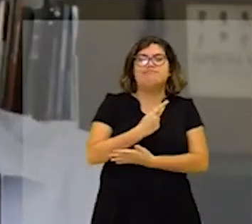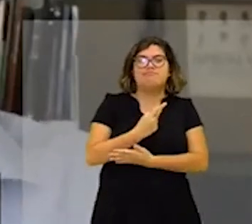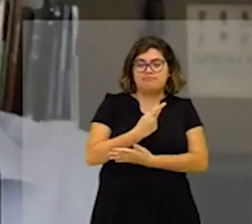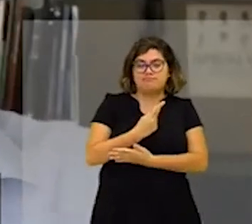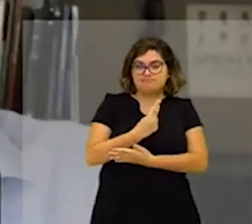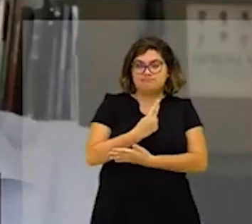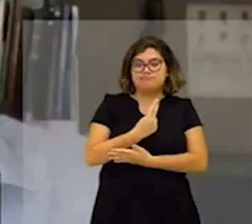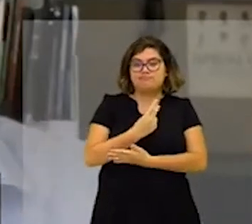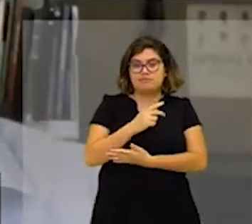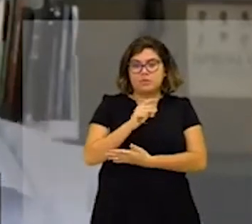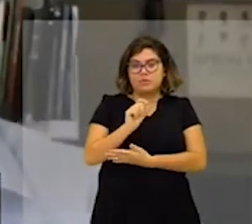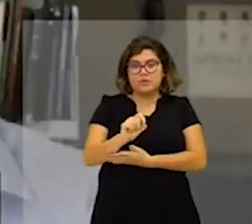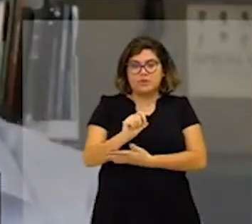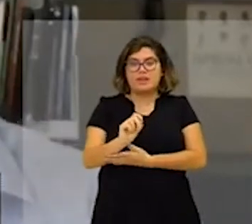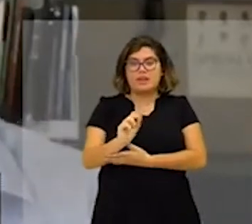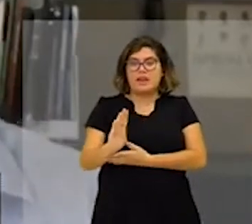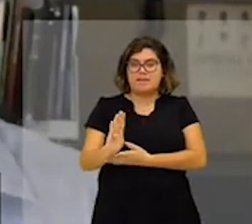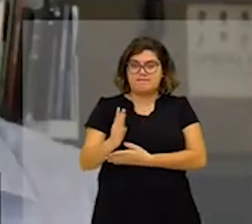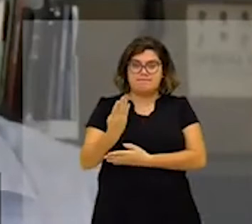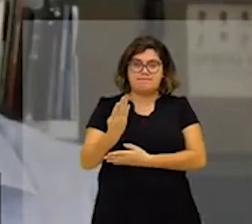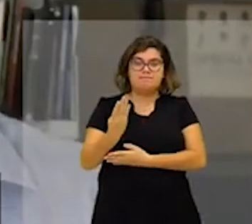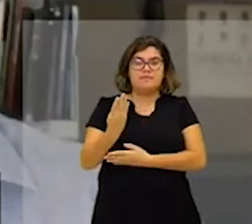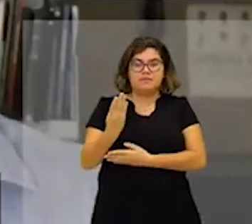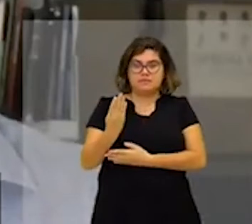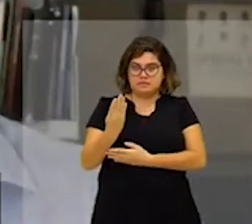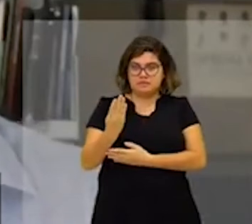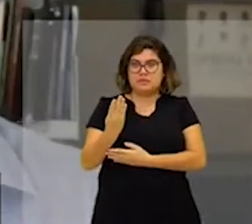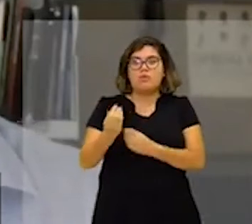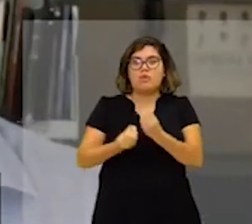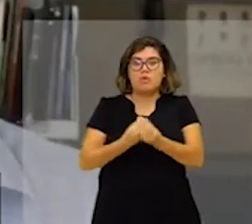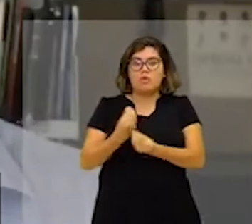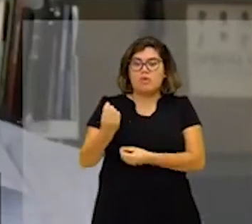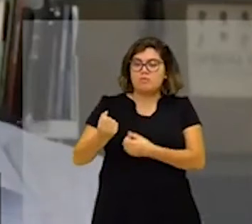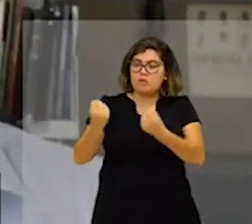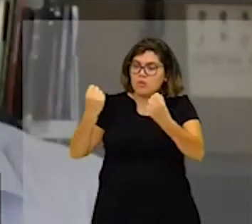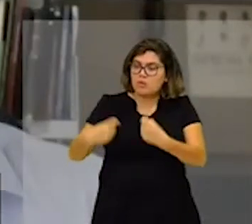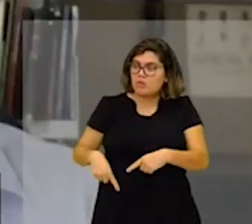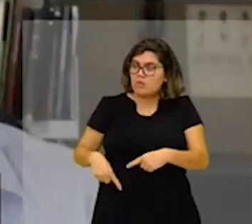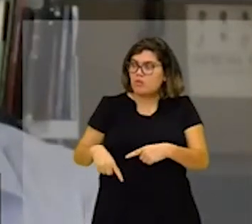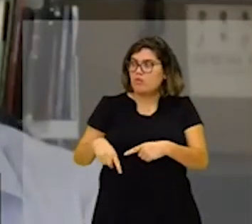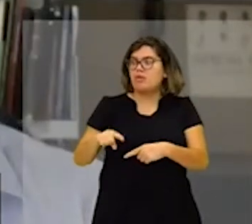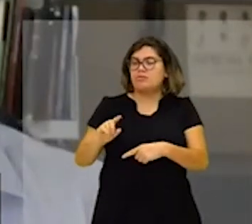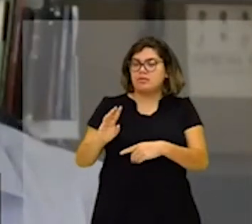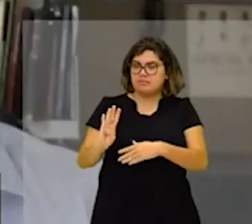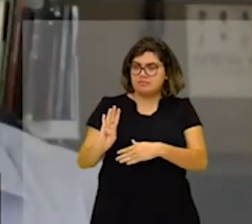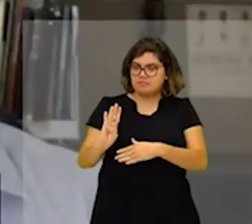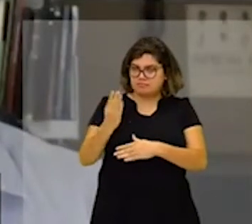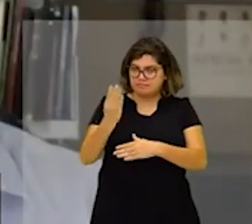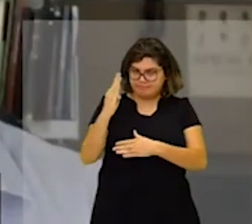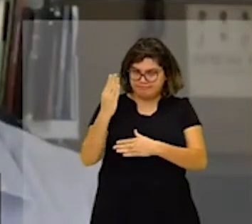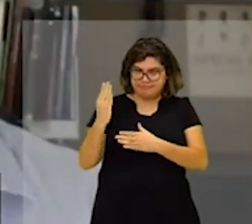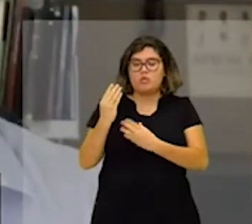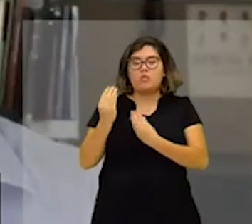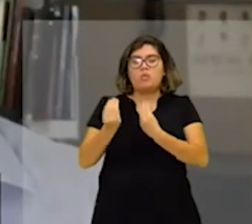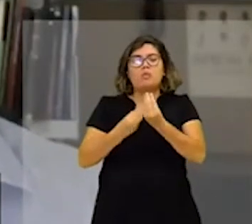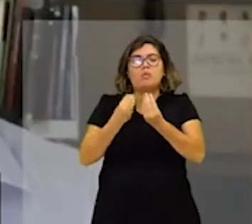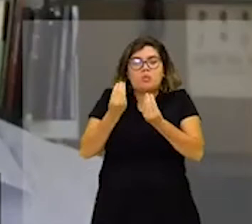é da fralda né como combater as fraudes como cocô com quais mecanismos e quais ferramentas é